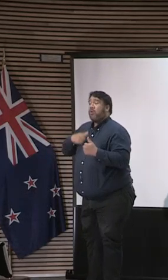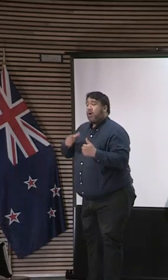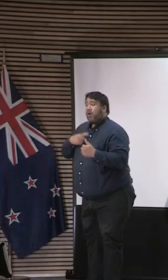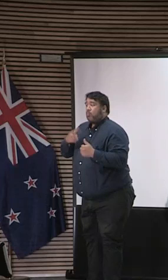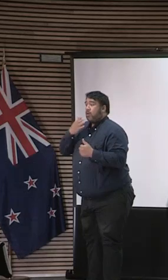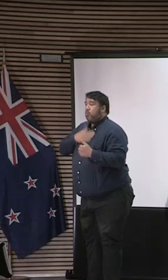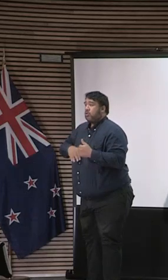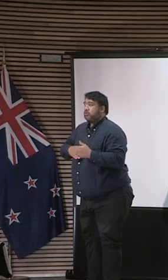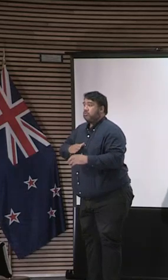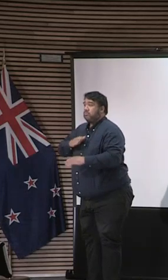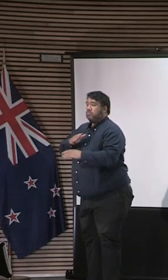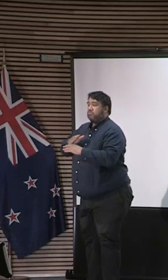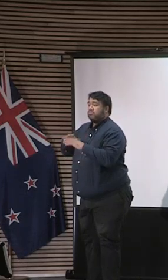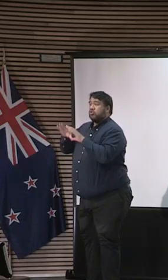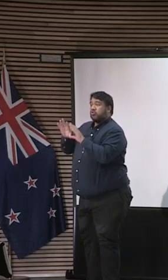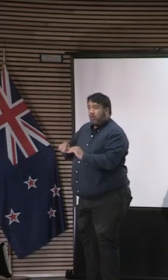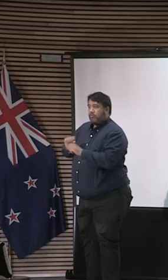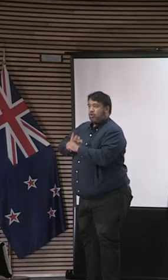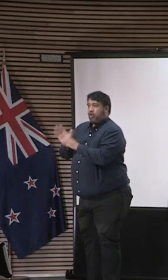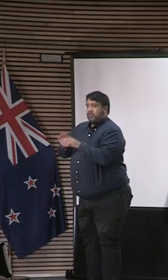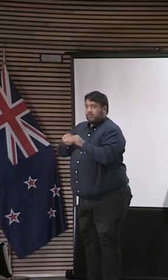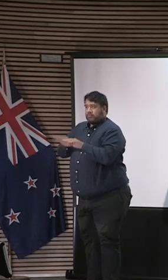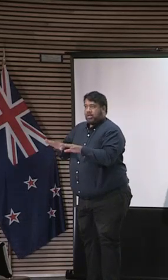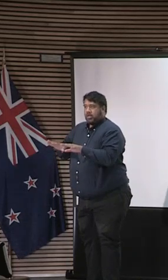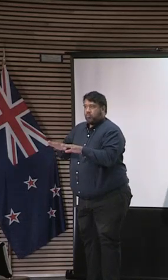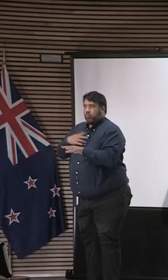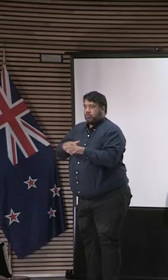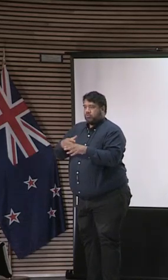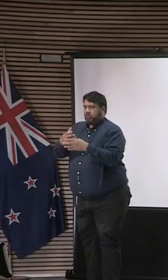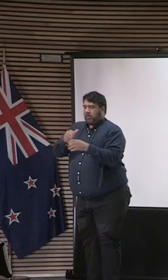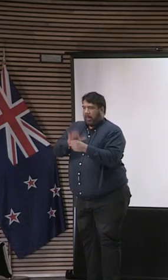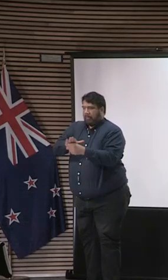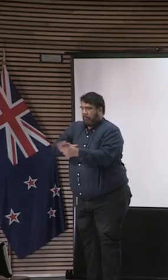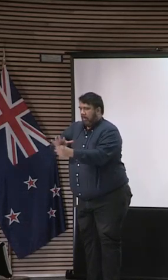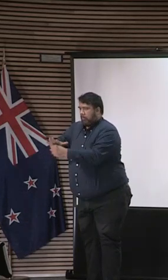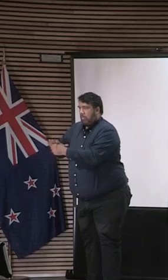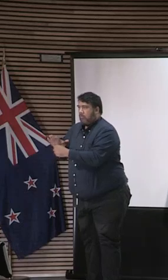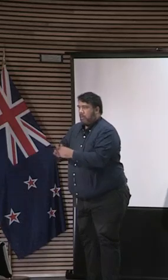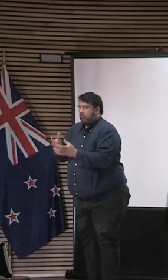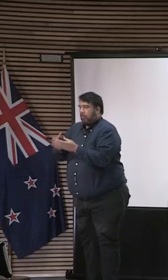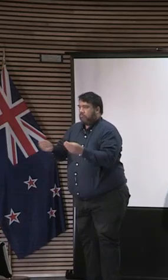mea. DR ASHLEY BLOOMFIELD: I tuku tohutohu maatau mai i te